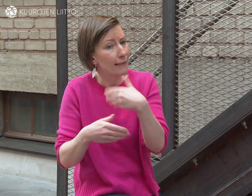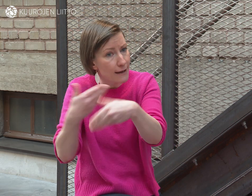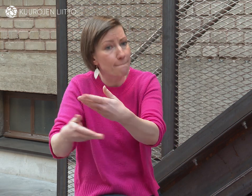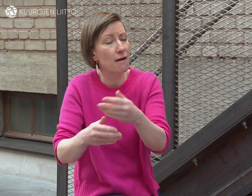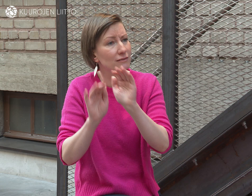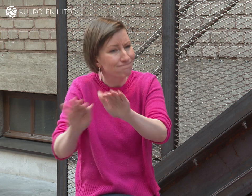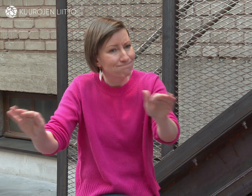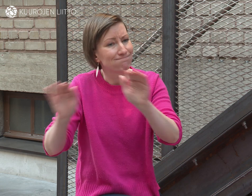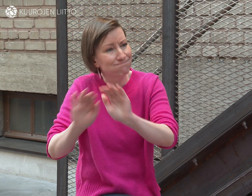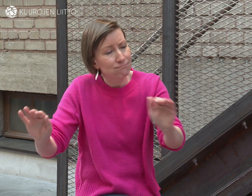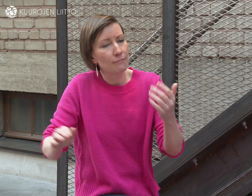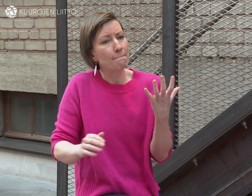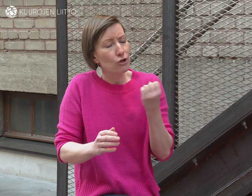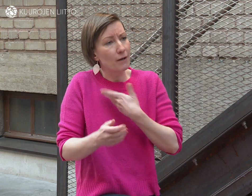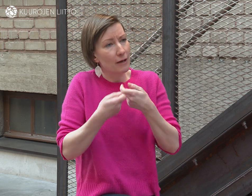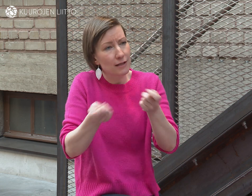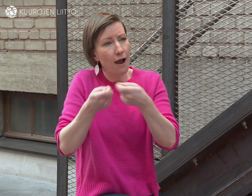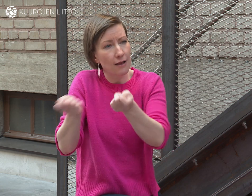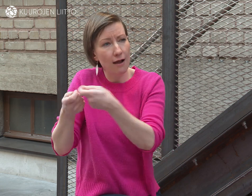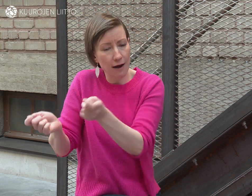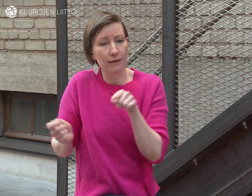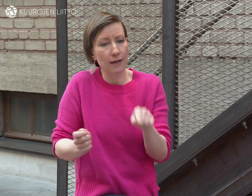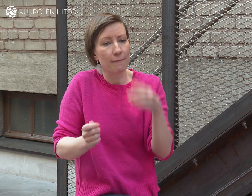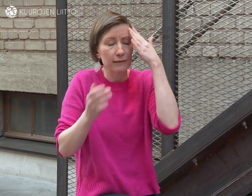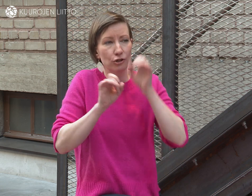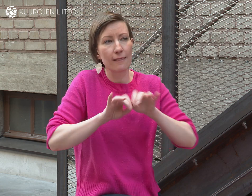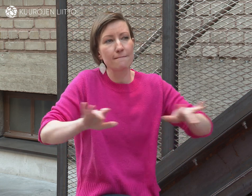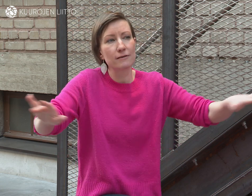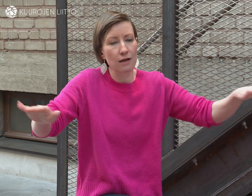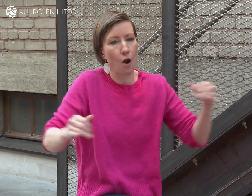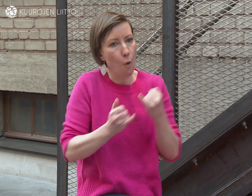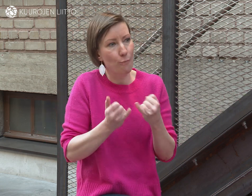Jakakaa tietoa mahdollisimman paljon, jotta tieto leviäisi mahdollisimman laajalti.